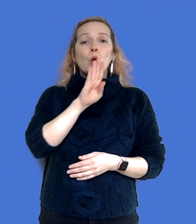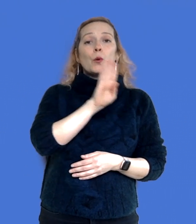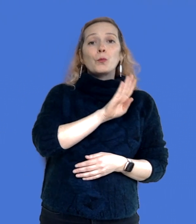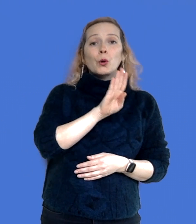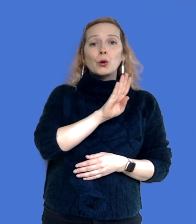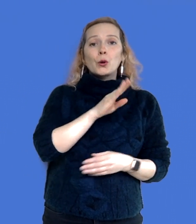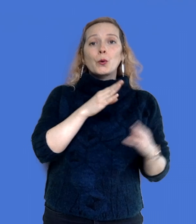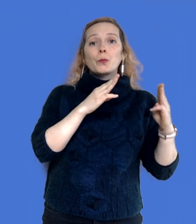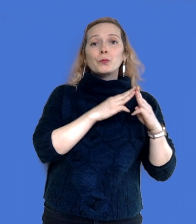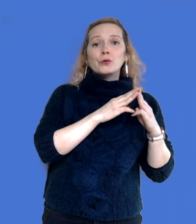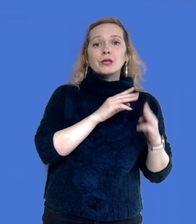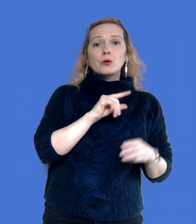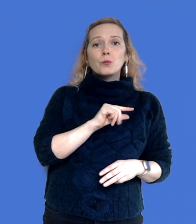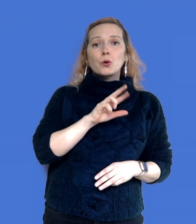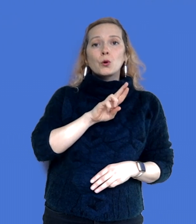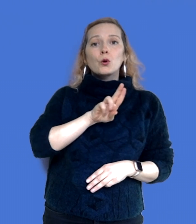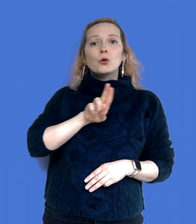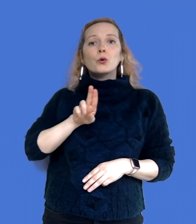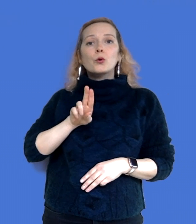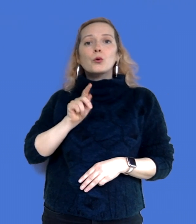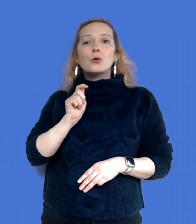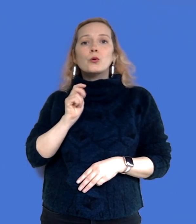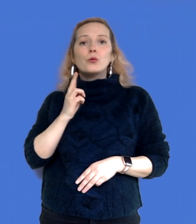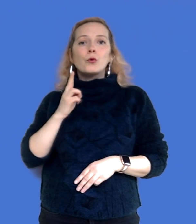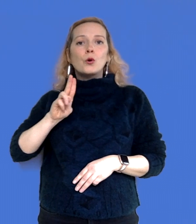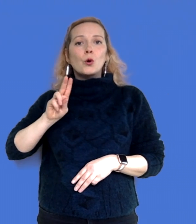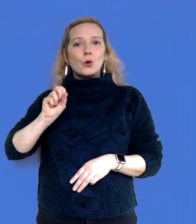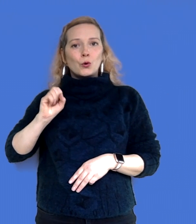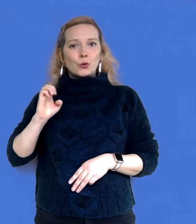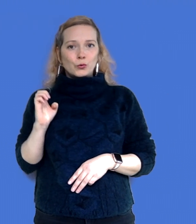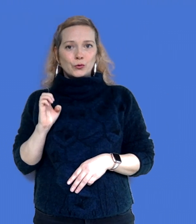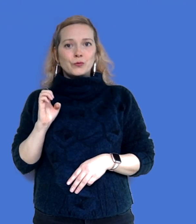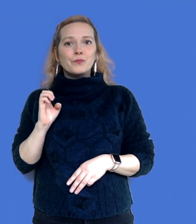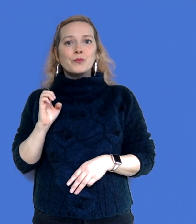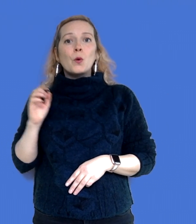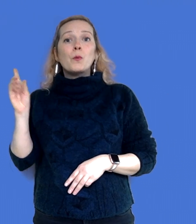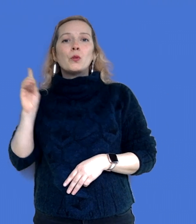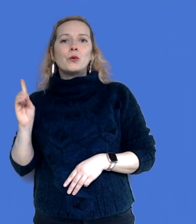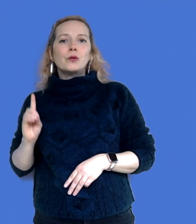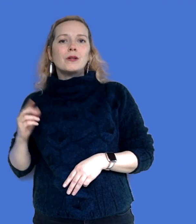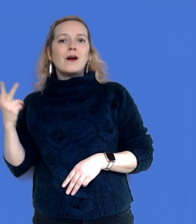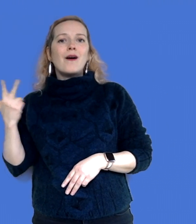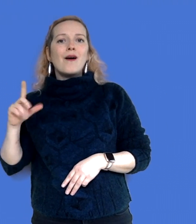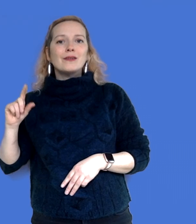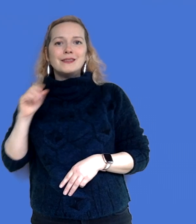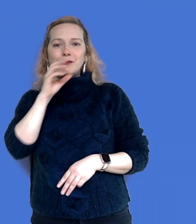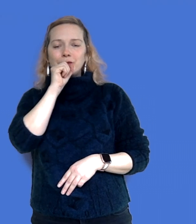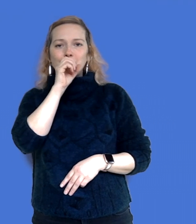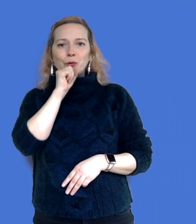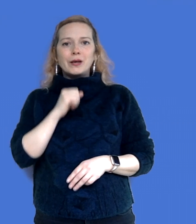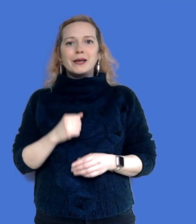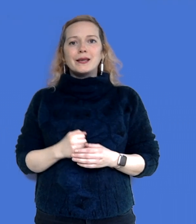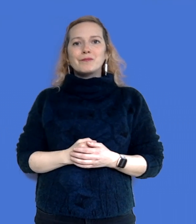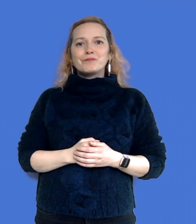In GRUUTHUSE in Brugge, op donderdag 18/02/2021.